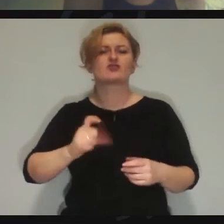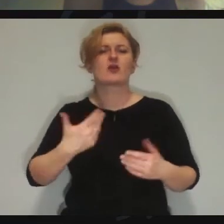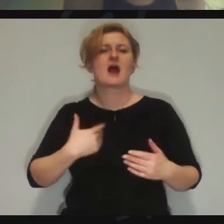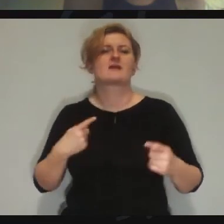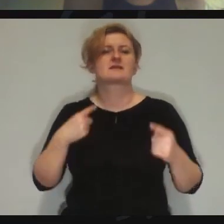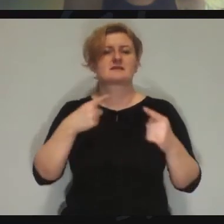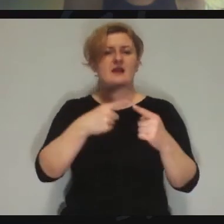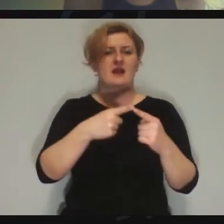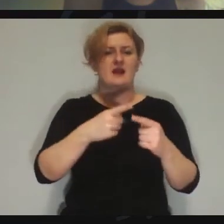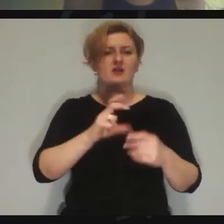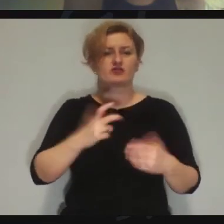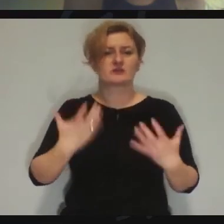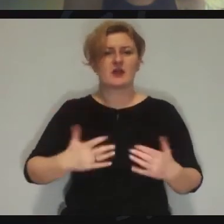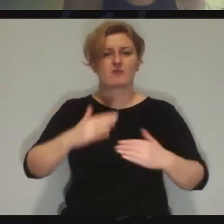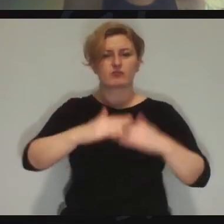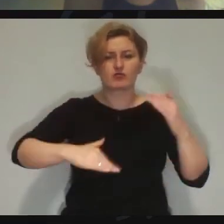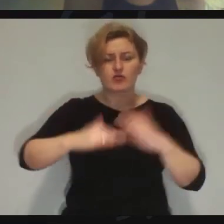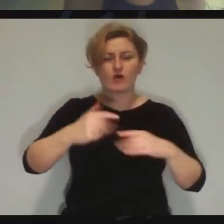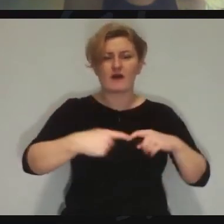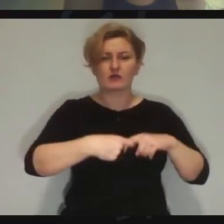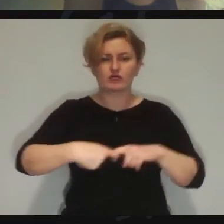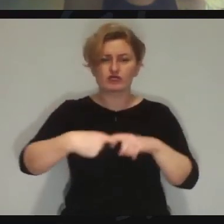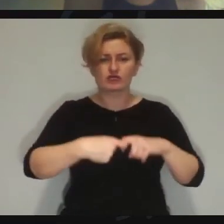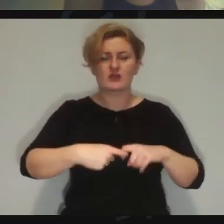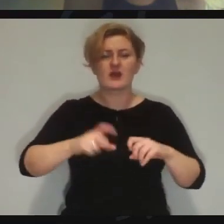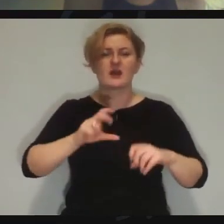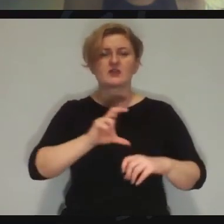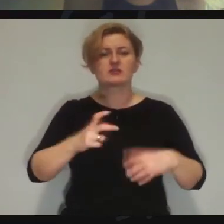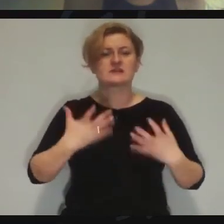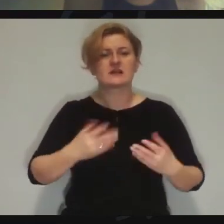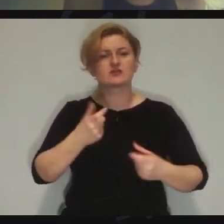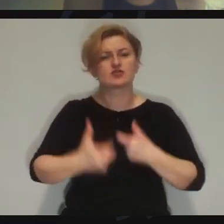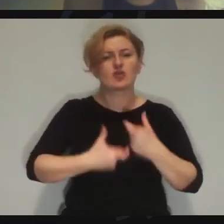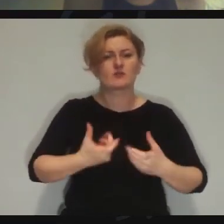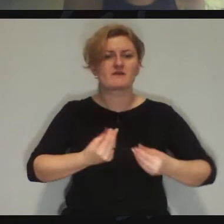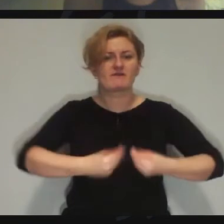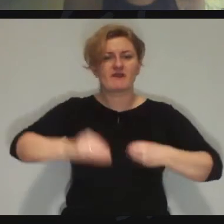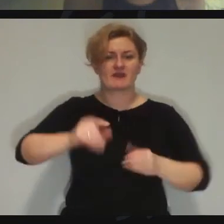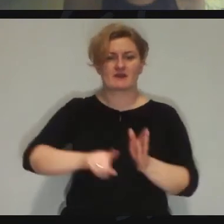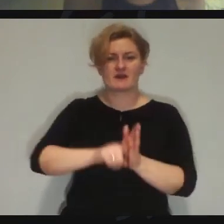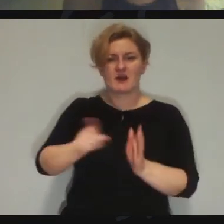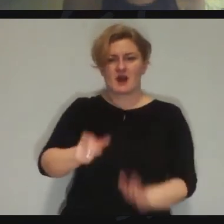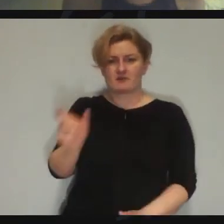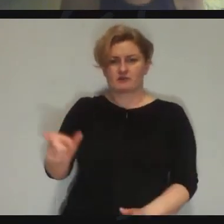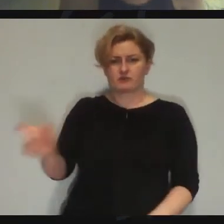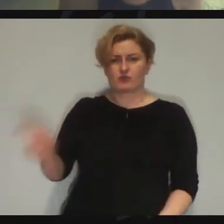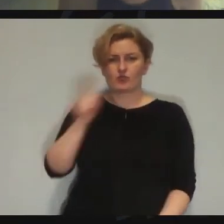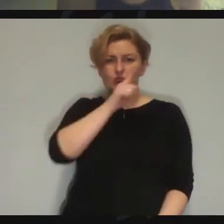czy chcę zbudować drużynę, czy też chcę zrobić coś więcej dla tych ludzi - to jest ważne.